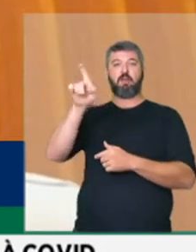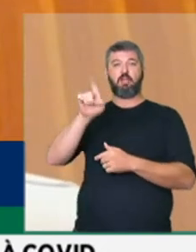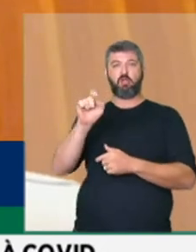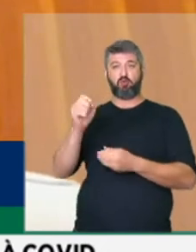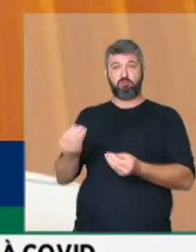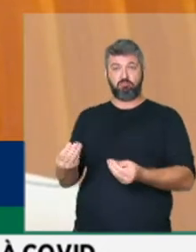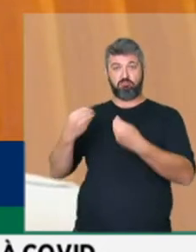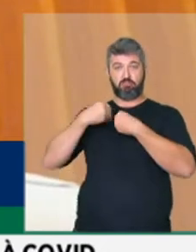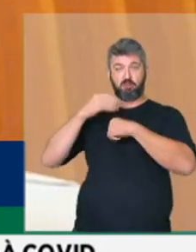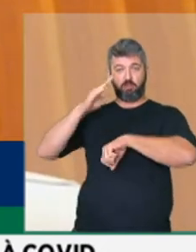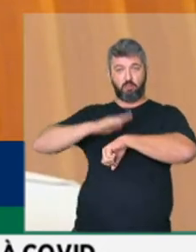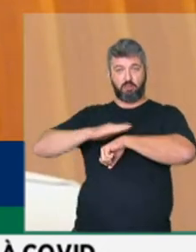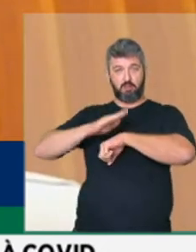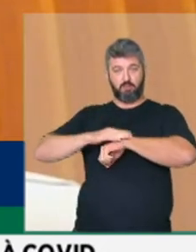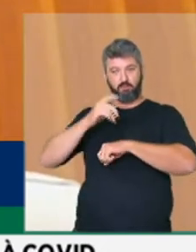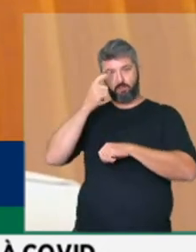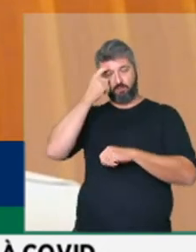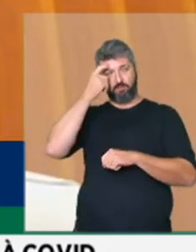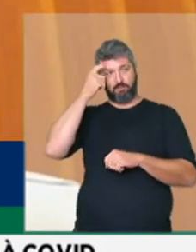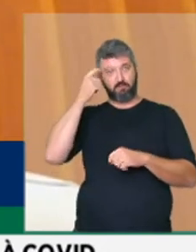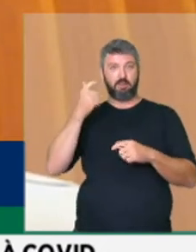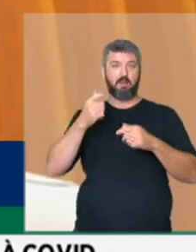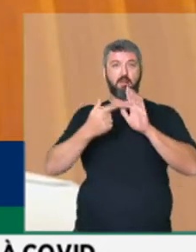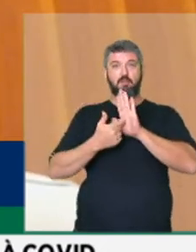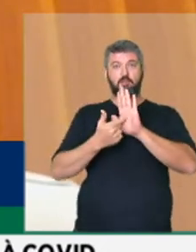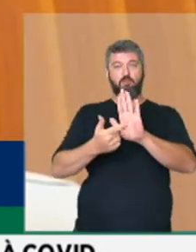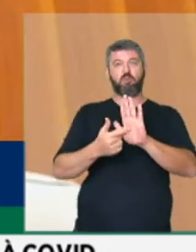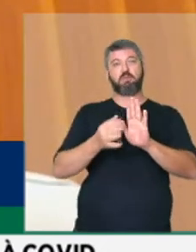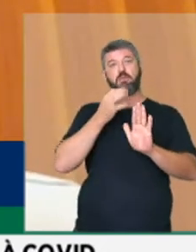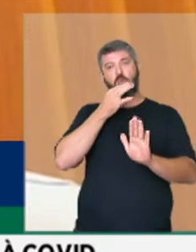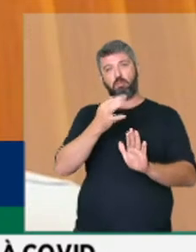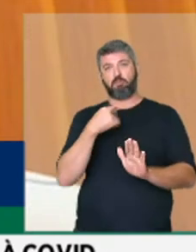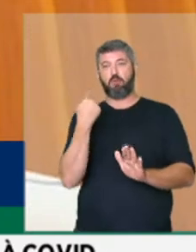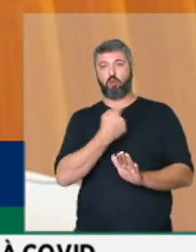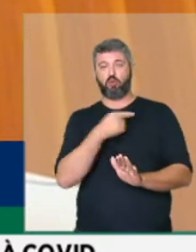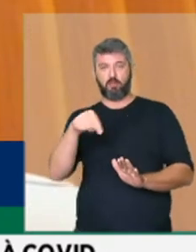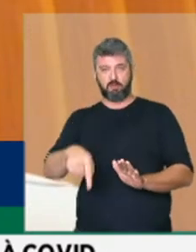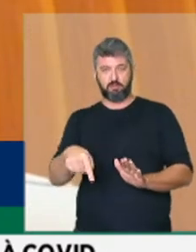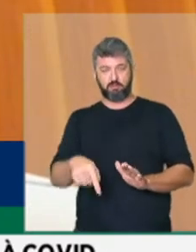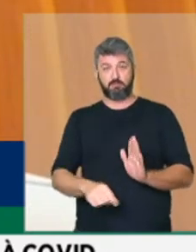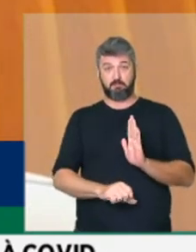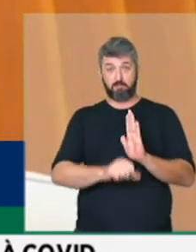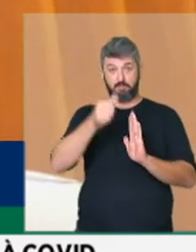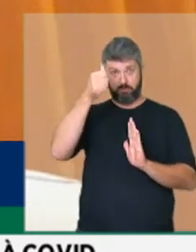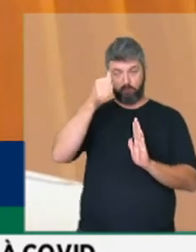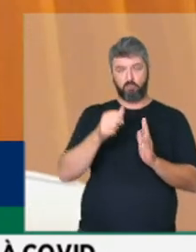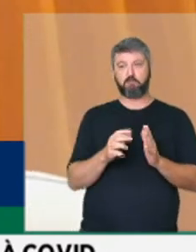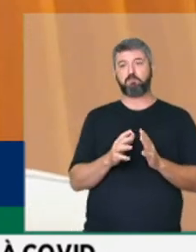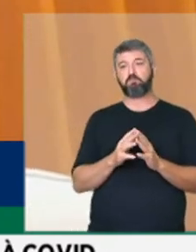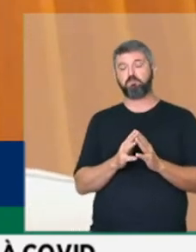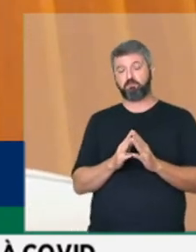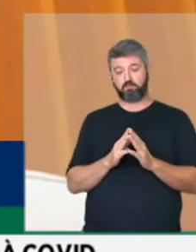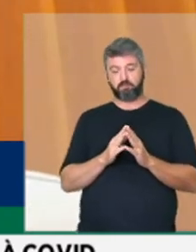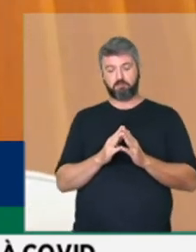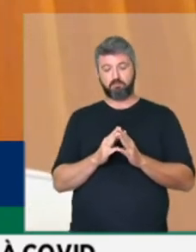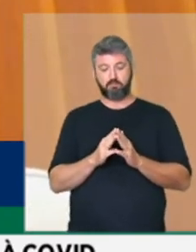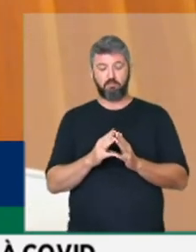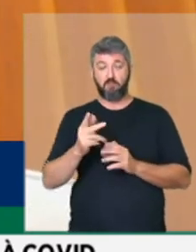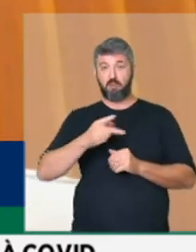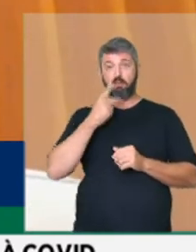VACINAÇÃO NO NOSSO PAÍS ELA É ABSOLUTAMENTE CAÓTICA. EU ESTOU AQUI COM DADOS QUE ATUALIZEI ATÉ O DIA 24 DE